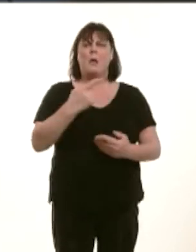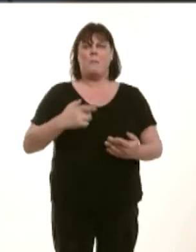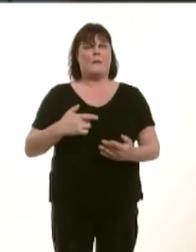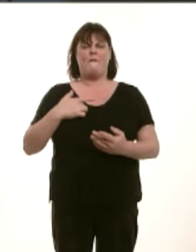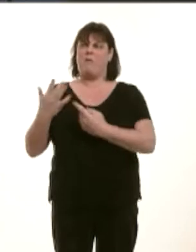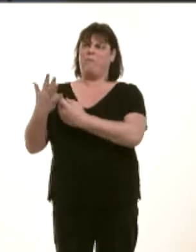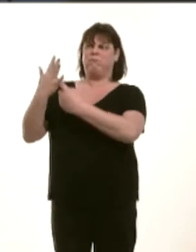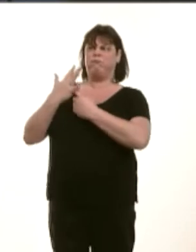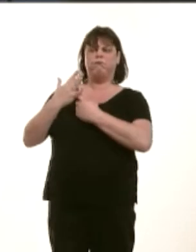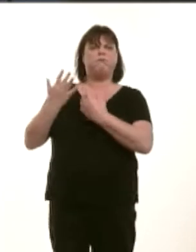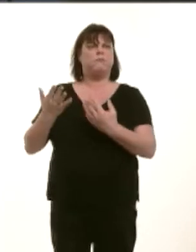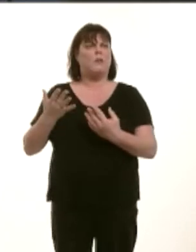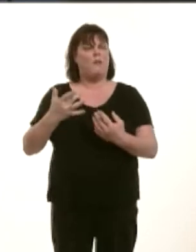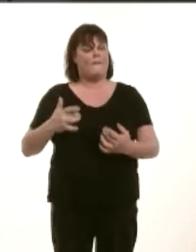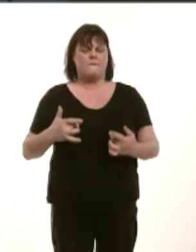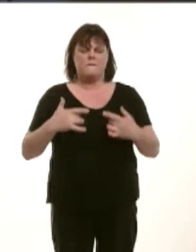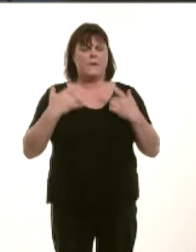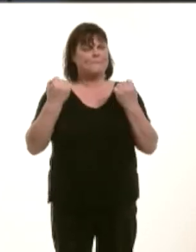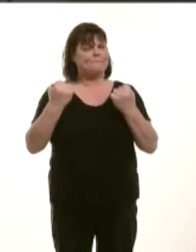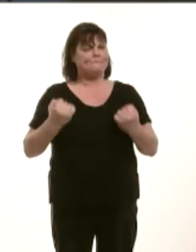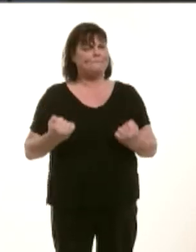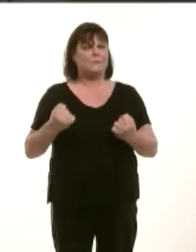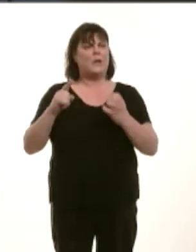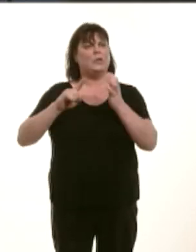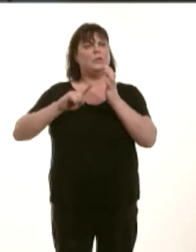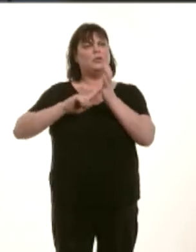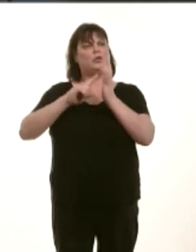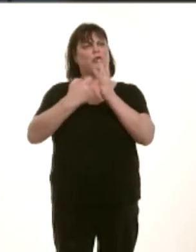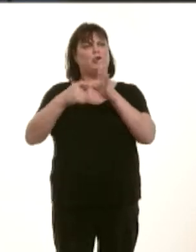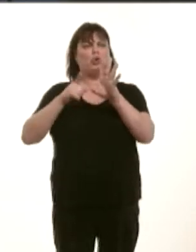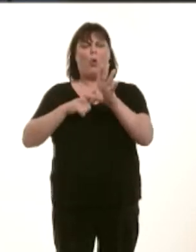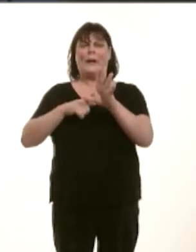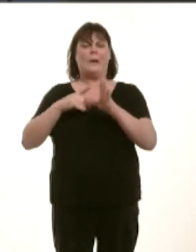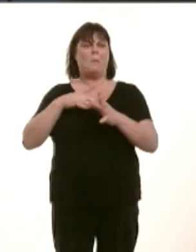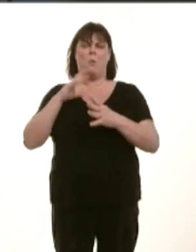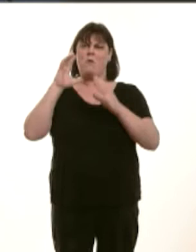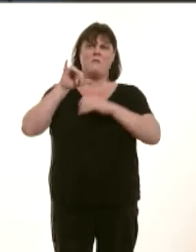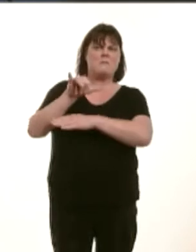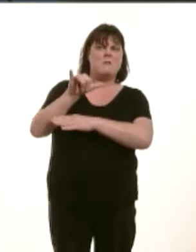i fygythiad UKIP sydd o bosib wrth wraidd y polisi yma. Mater iír unigolyn yw penderfynu